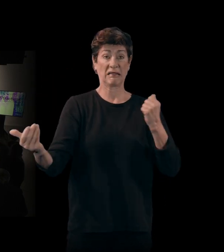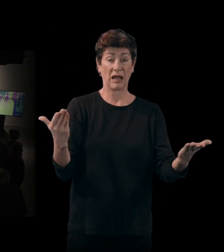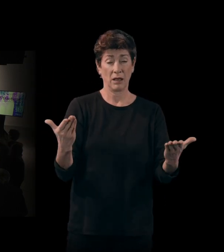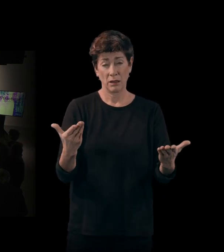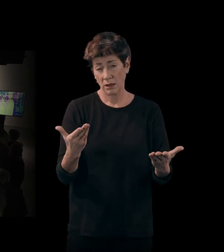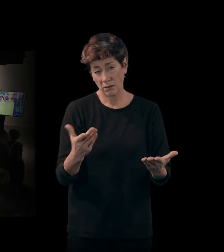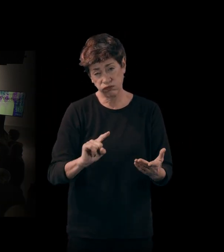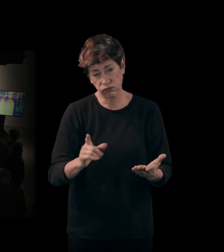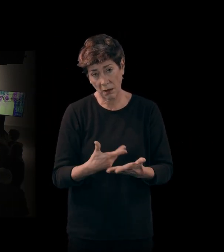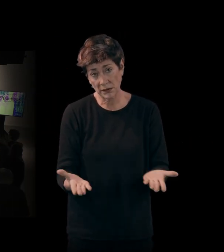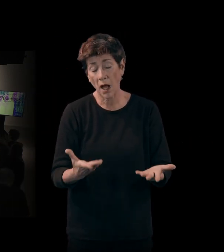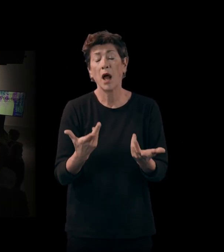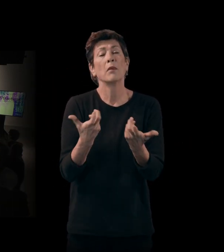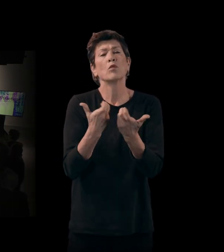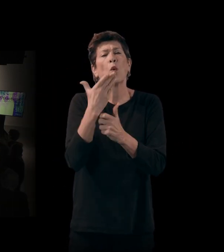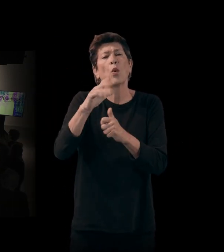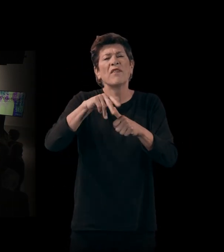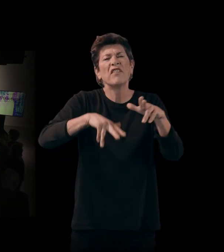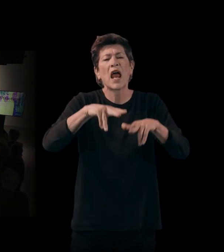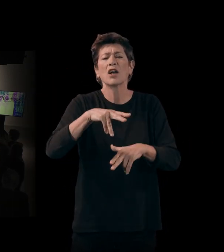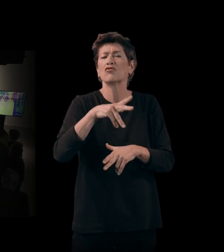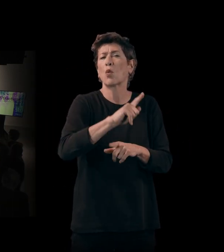Par exemple, quand on est à Gossanah, dans le village, avec ,